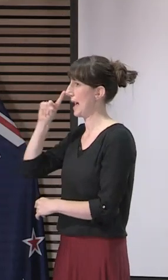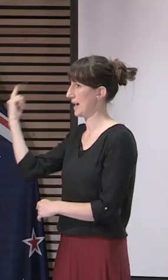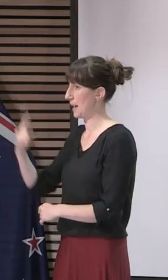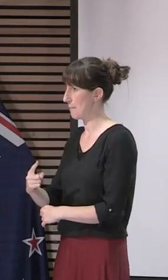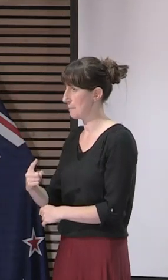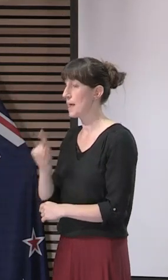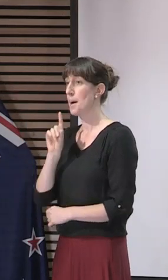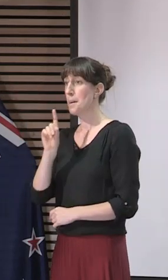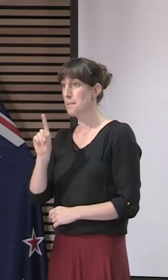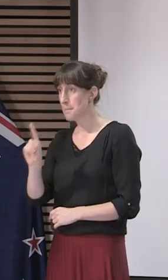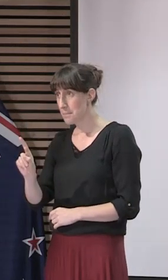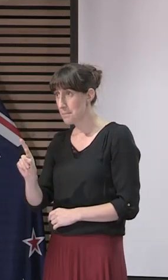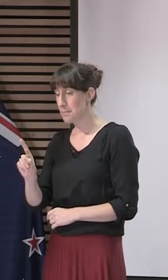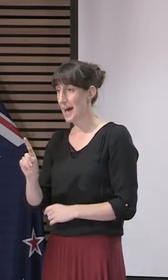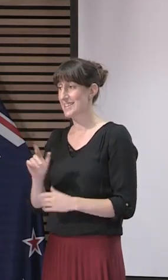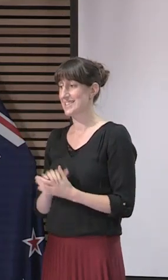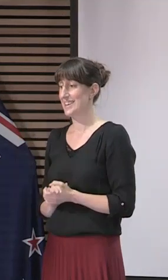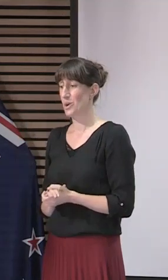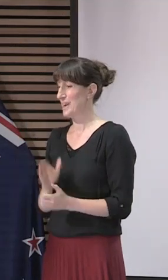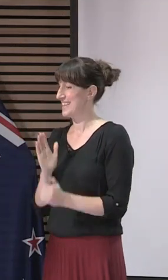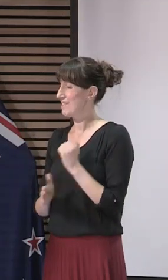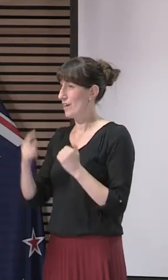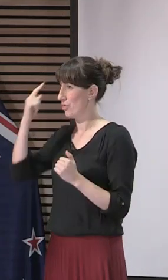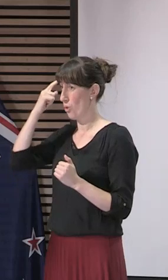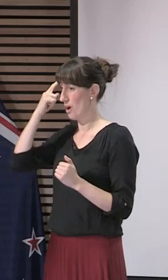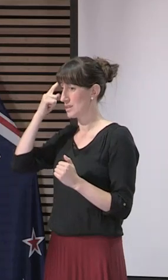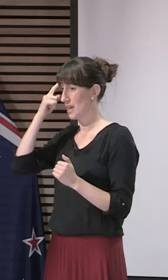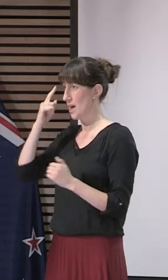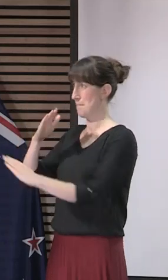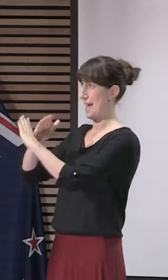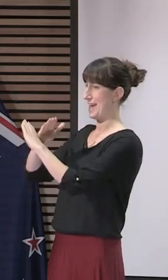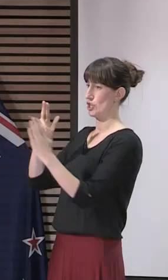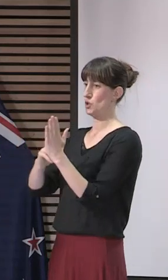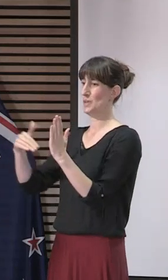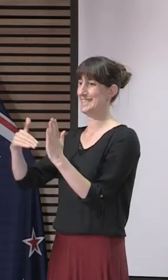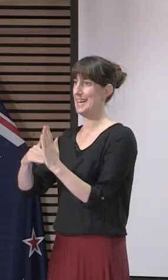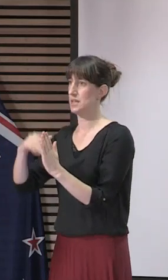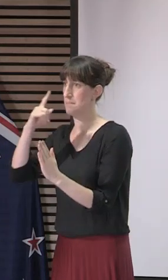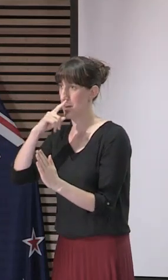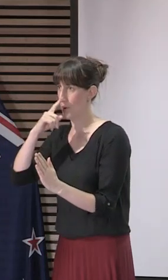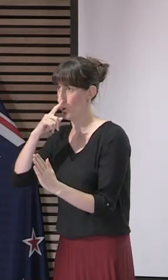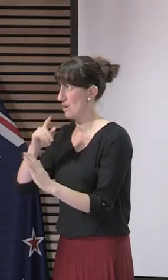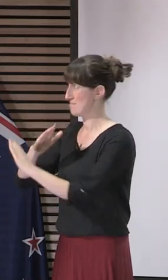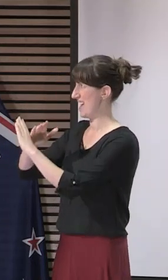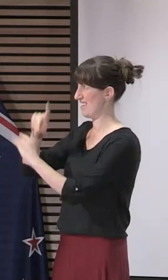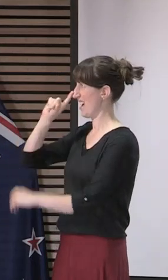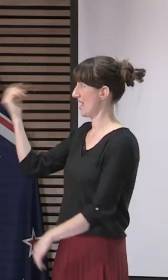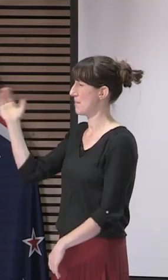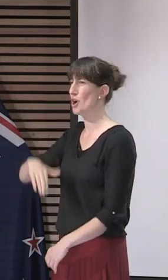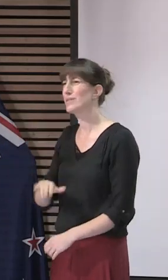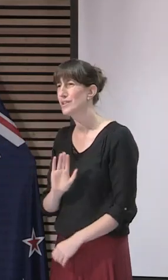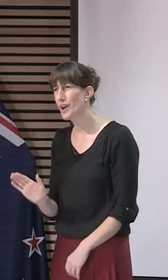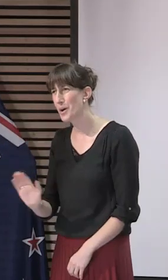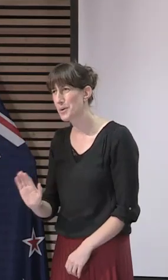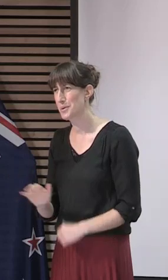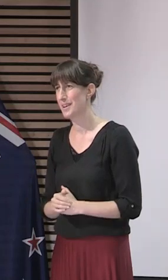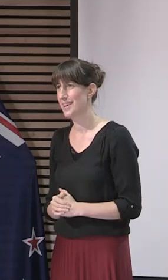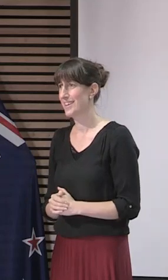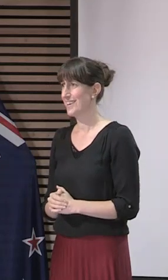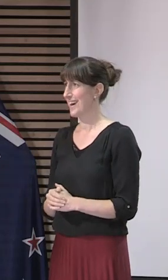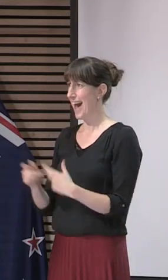Pirimia e kii ana ko te Hauora e